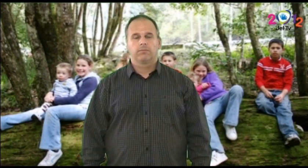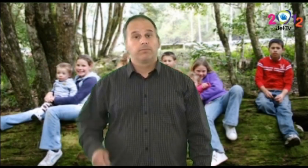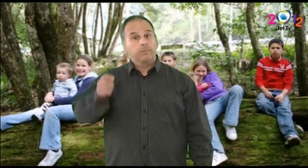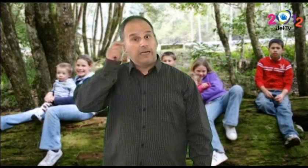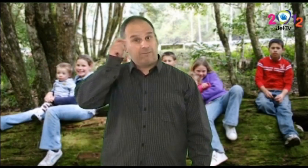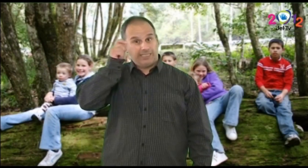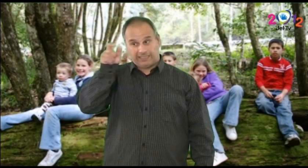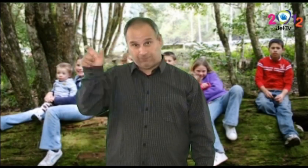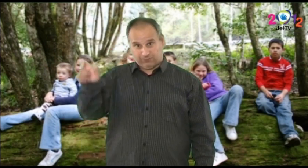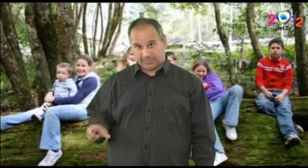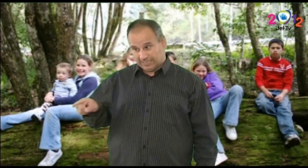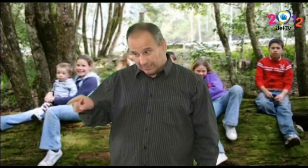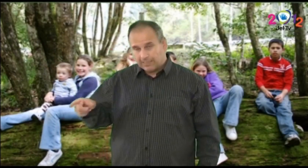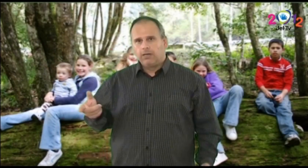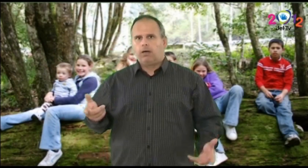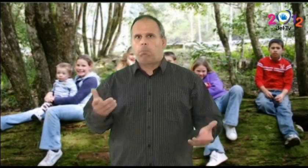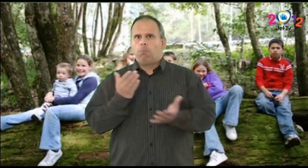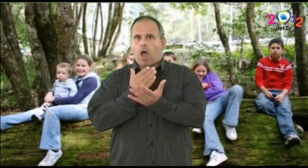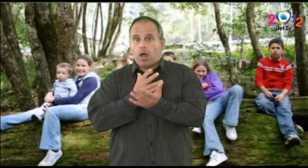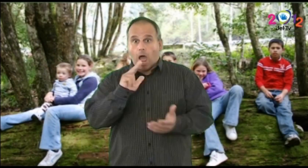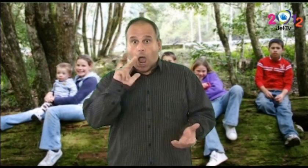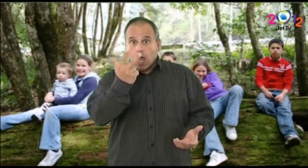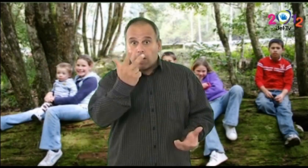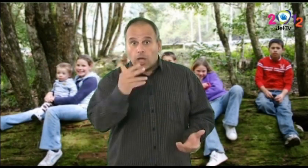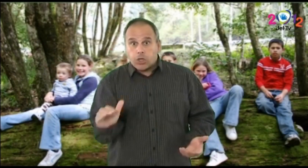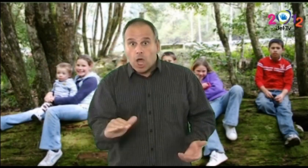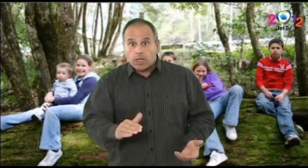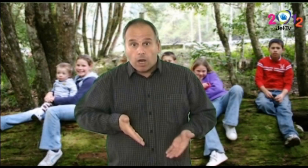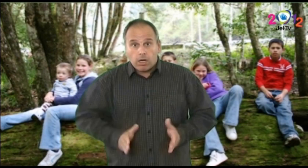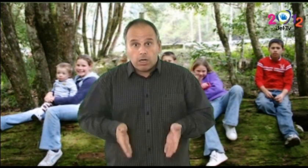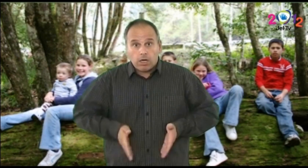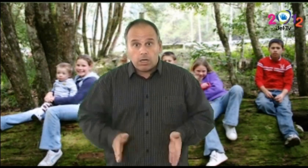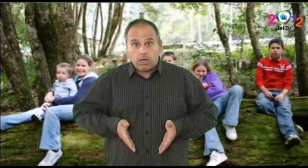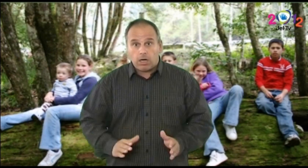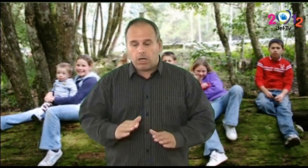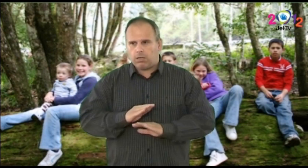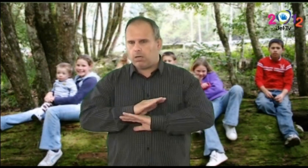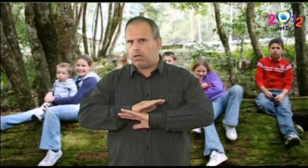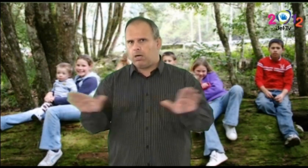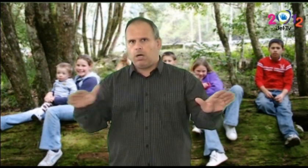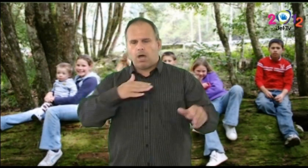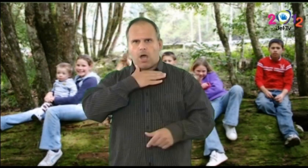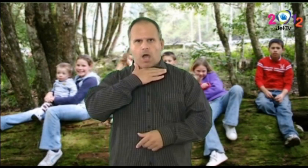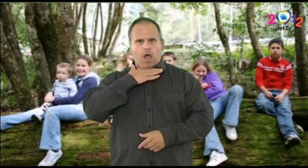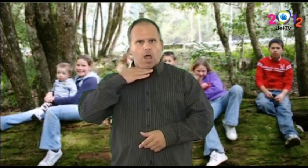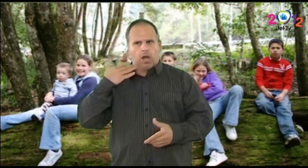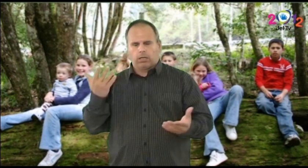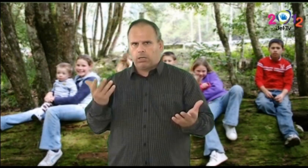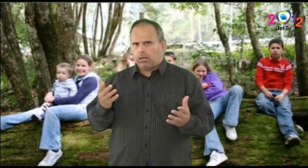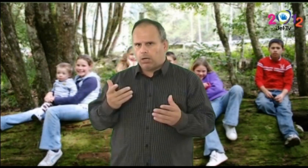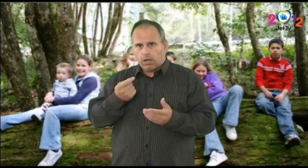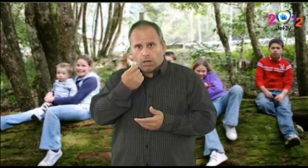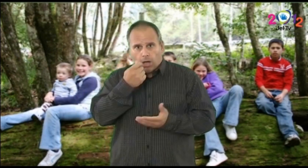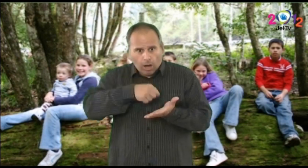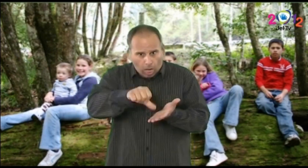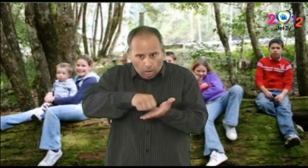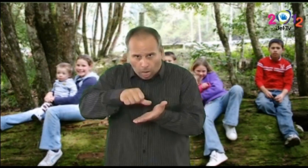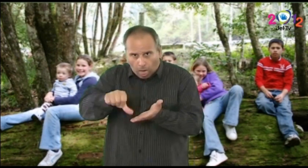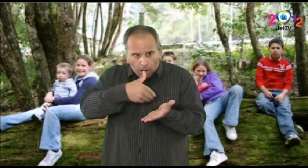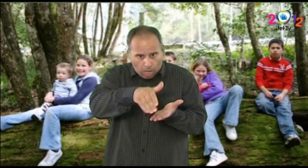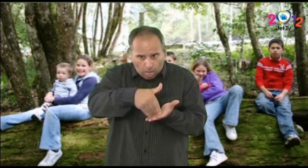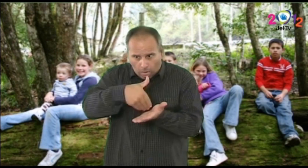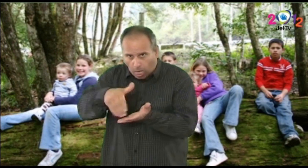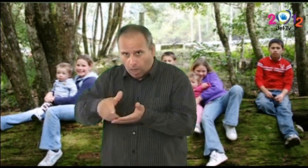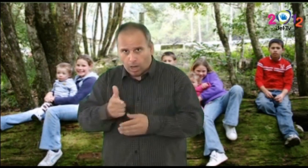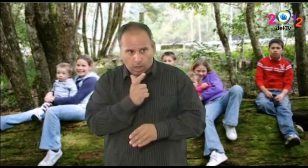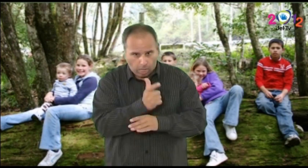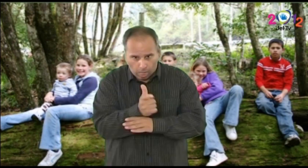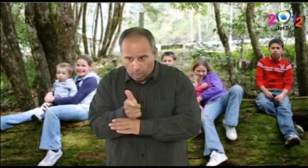A férfinak már a harmadik gyereke születik. Úgy érzi, ebbõl elég, mert sok kiadással, költséggel, etetéssel jár.